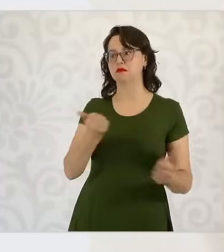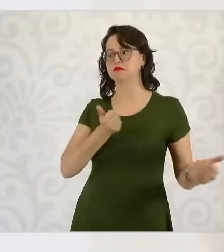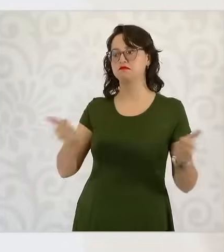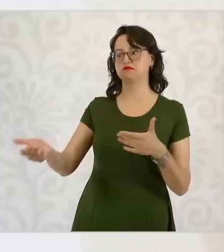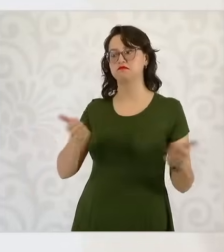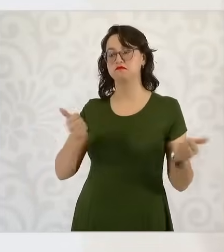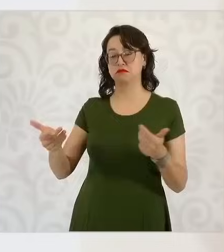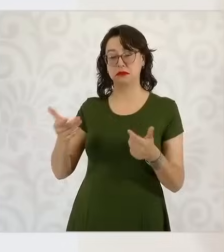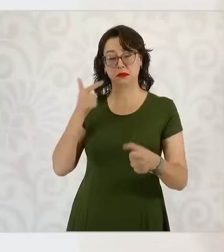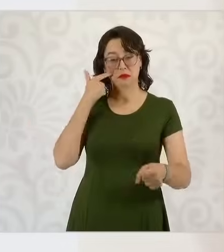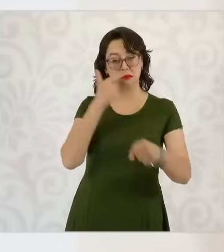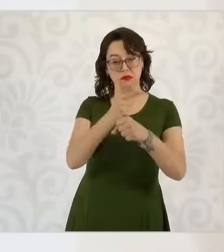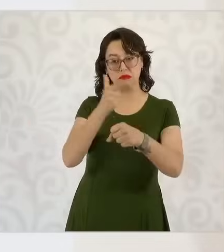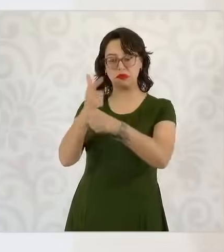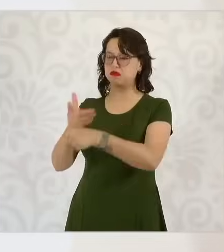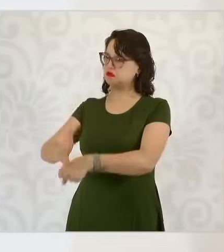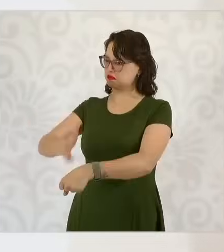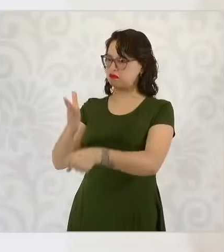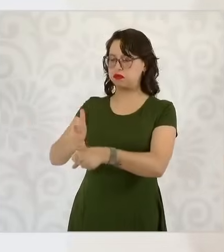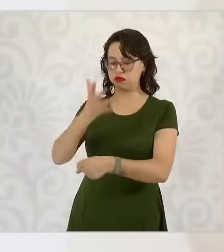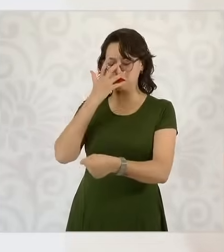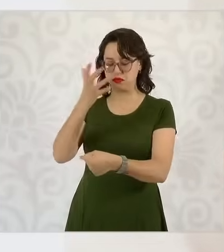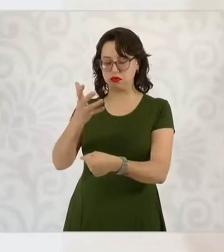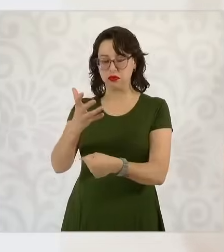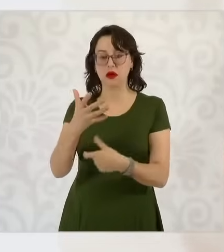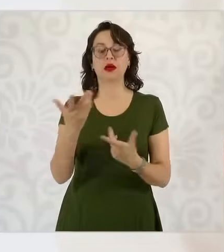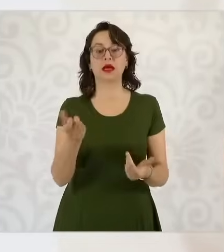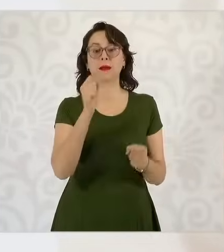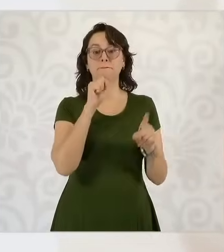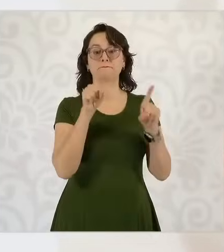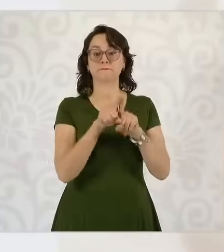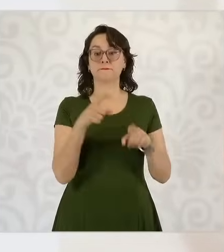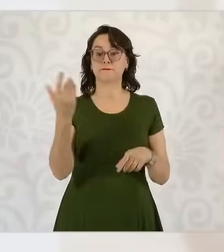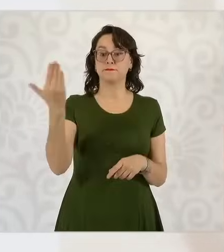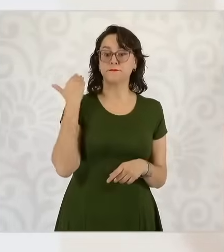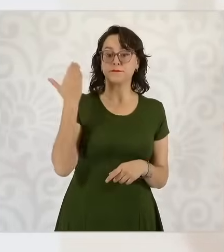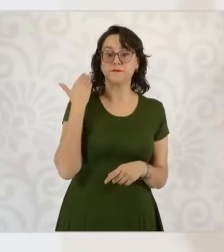Unidos a México y recientemente también el Congreso lo planteó eso es algo muy